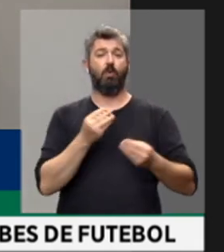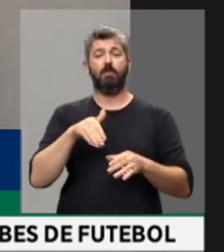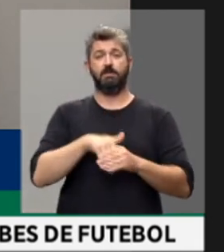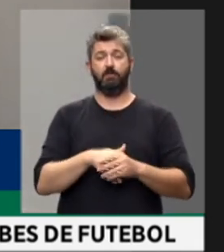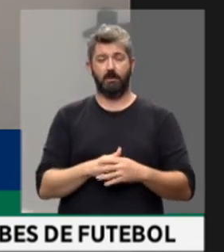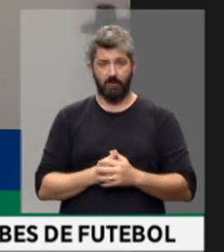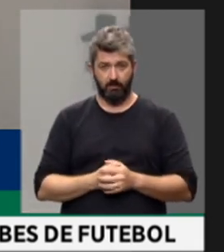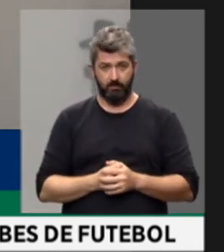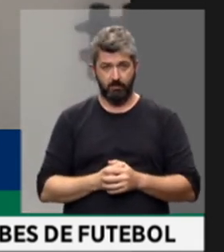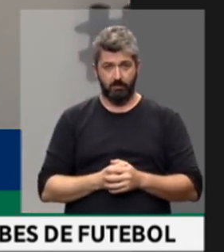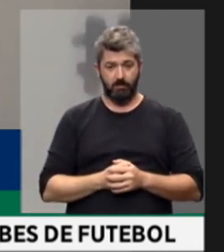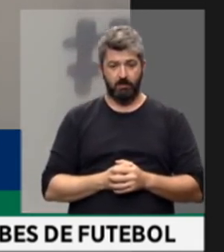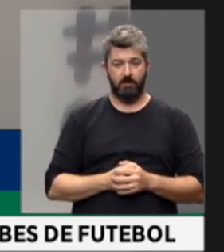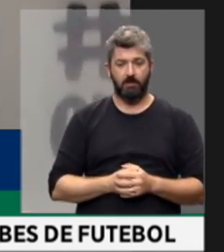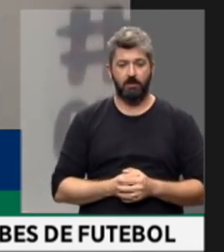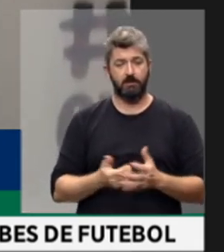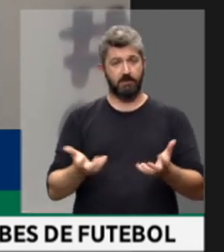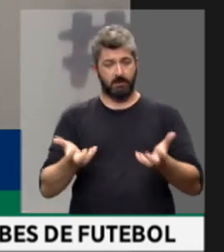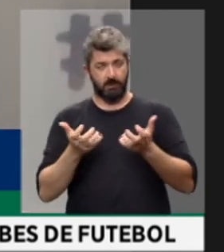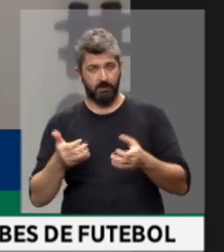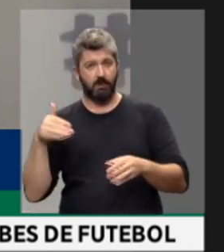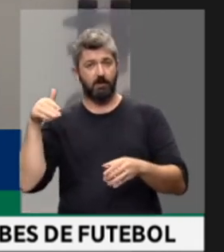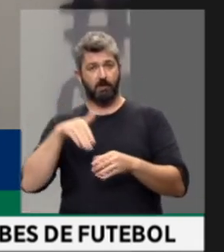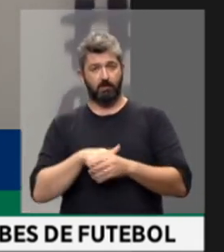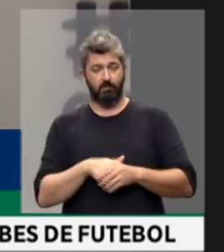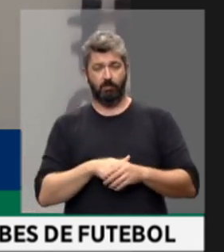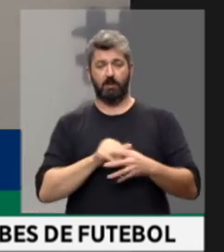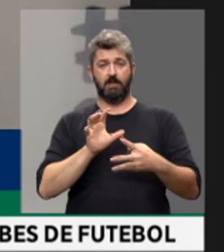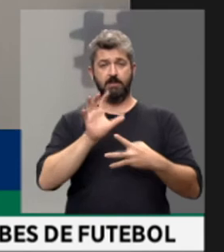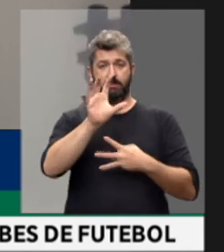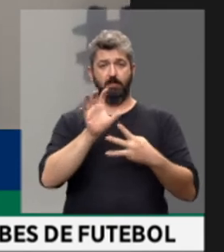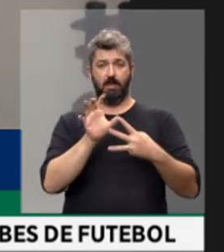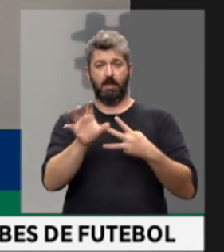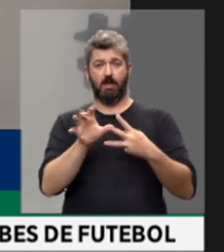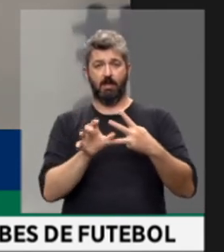V.EXA., MEU CARO DEPUTADO COTRIM. [PRESIDENTE]: PELA ORDEM, DEPUTADO. [DEPUTADO]: ESTAMOS ANALISANDO AS PROPOSTAS QUE